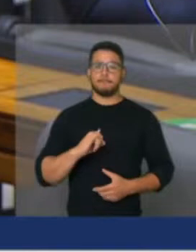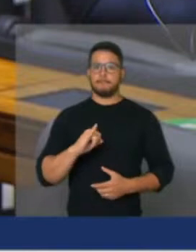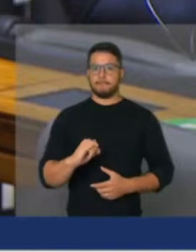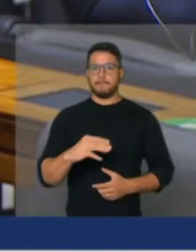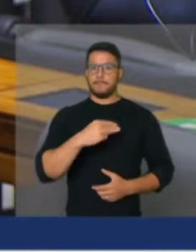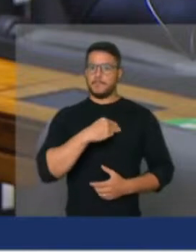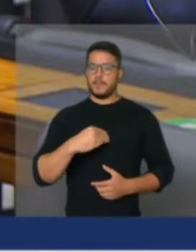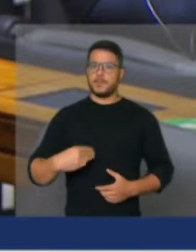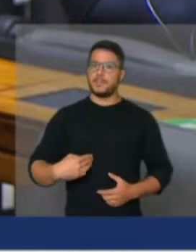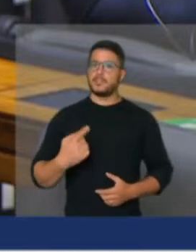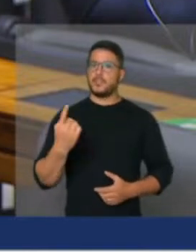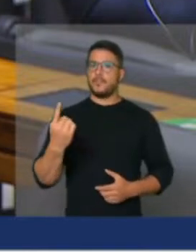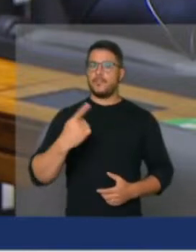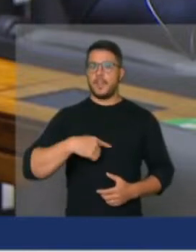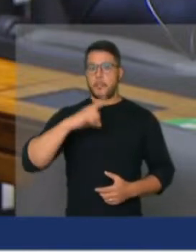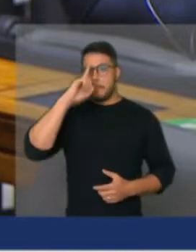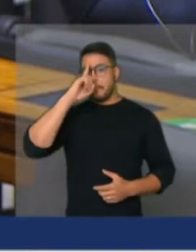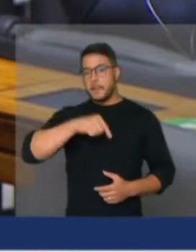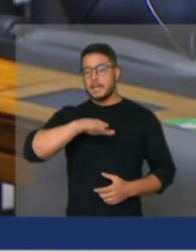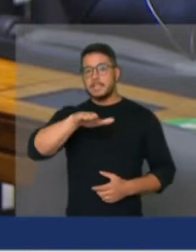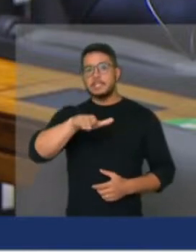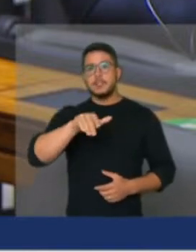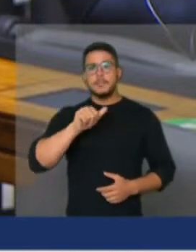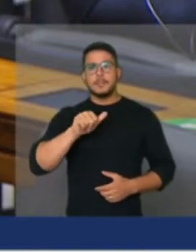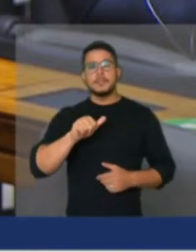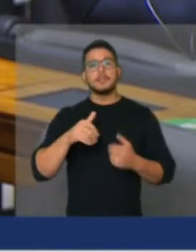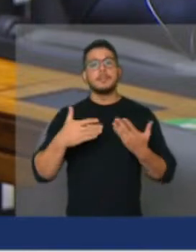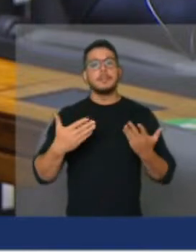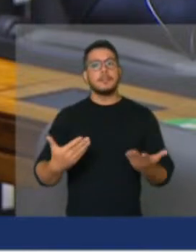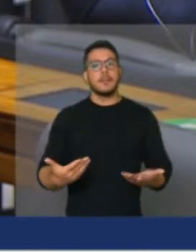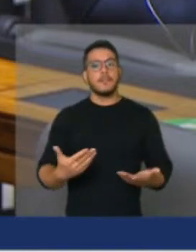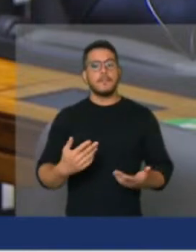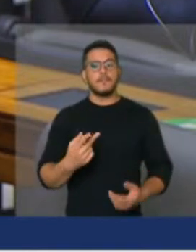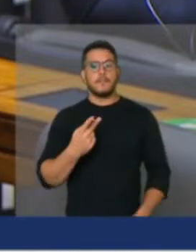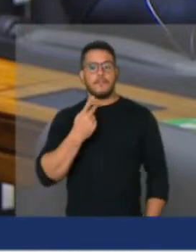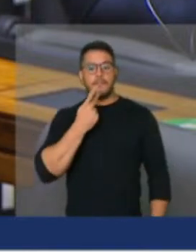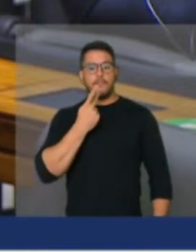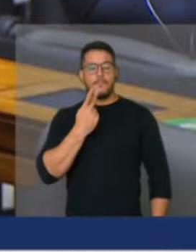O... SÓ ... FALAR... SOBRE ESSE TEMA... E QUANDO VEM SOBRE O CONVITE PODE FALAR...